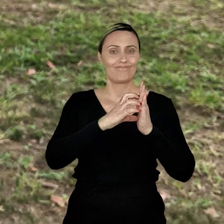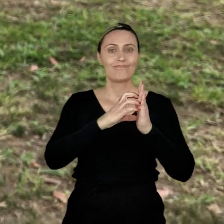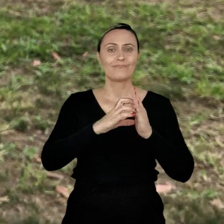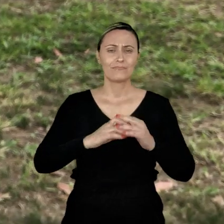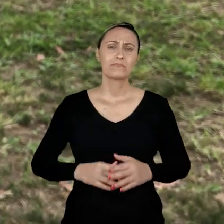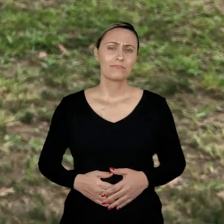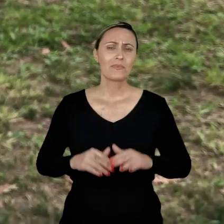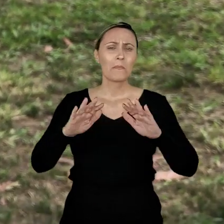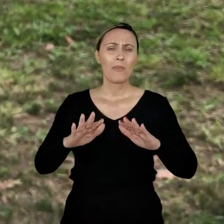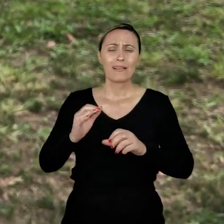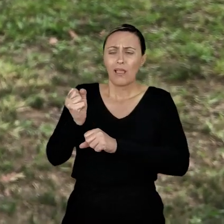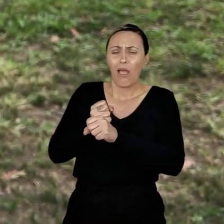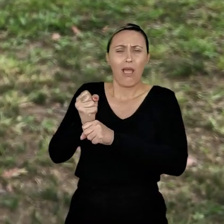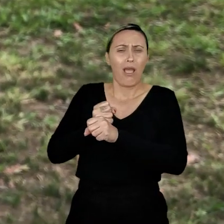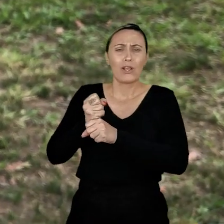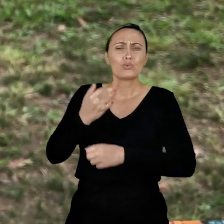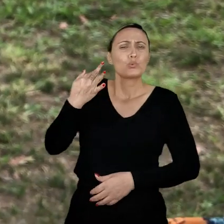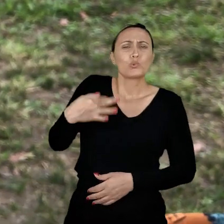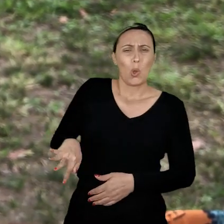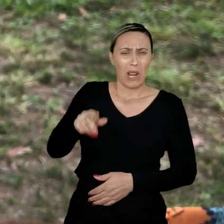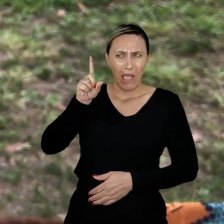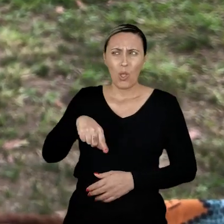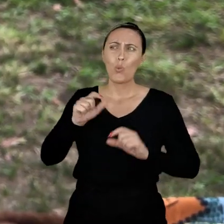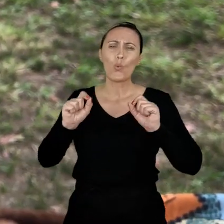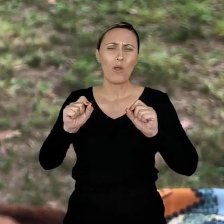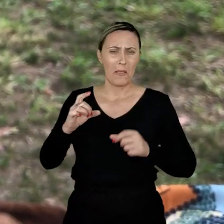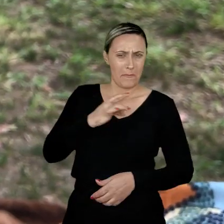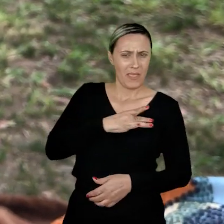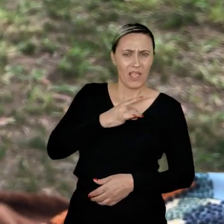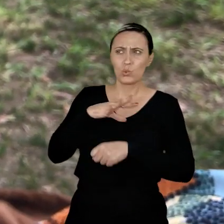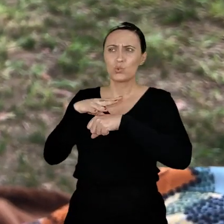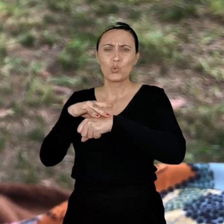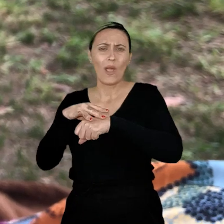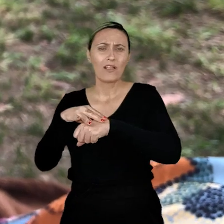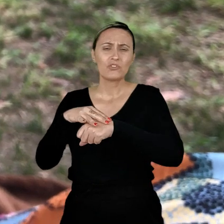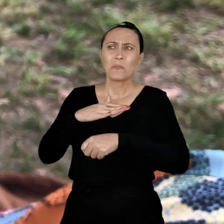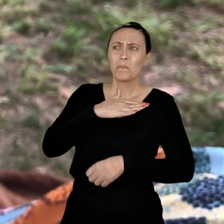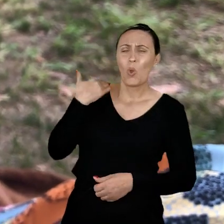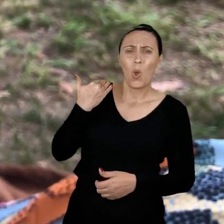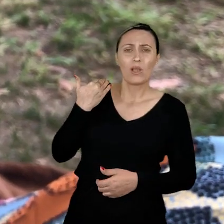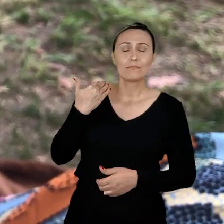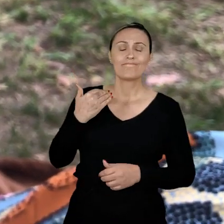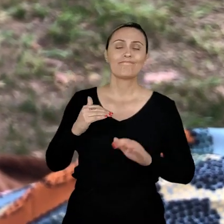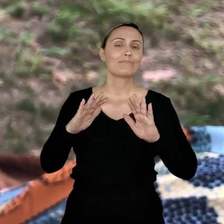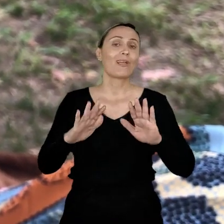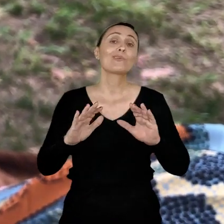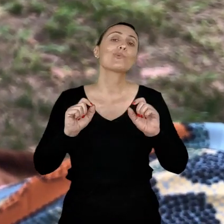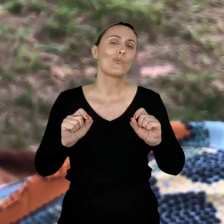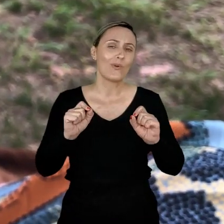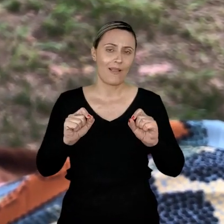E o que era aquela dor? De ficar doente, de morrer? Em parte, sim, mas o pavor mesmo era do preconceito.